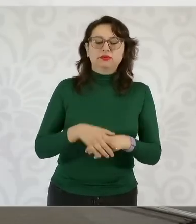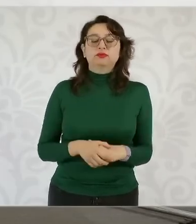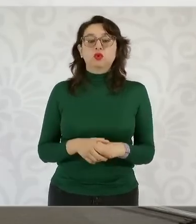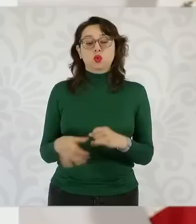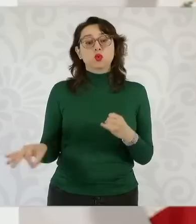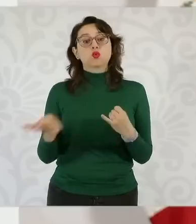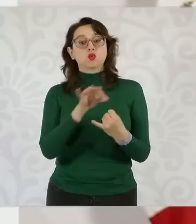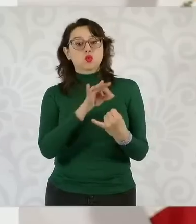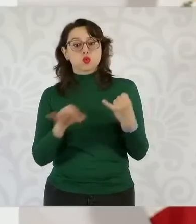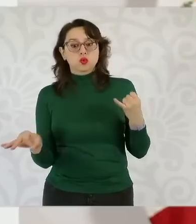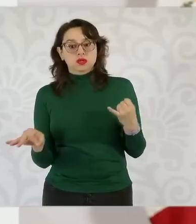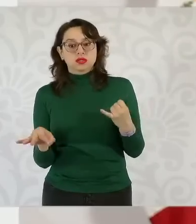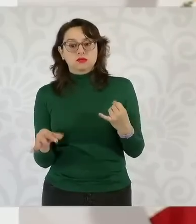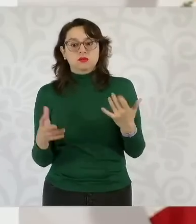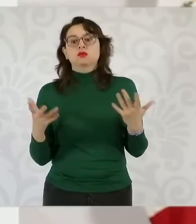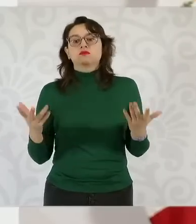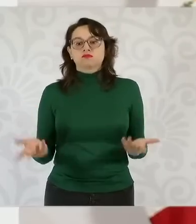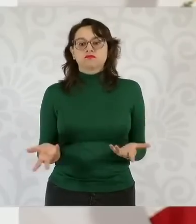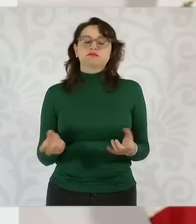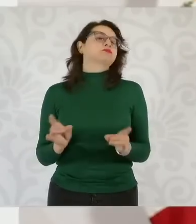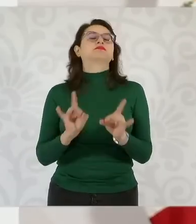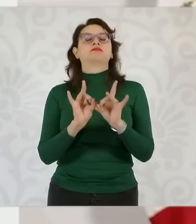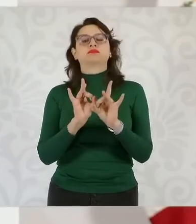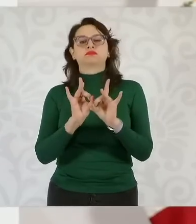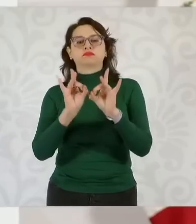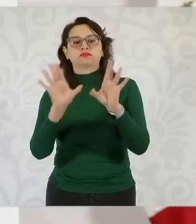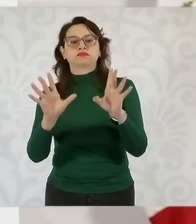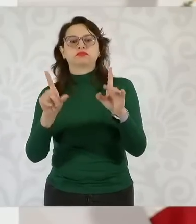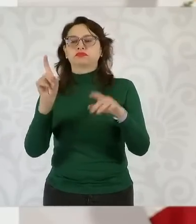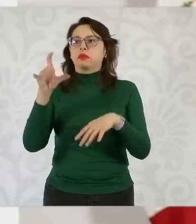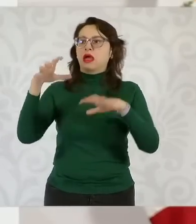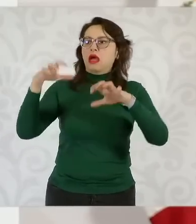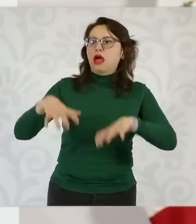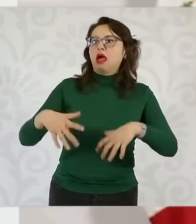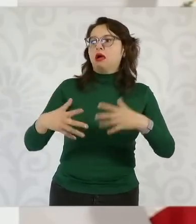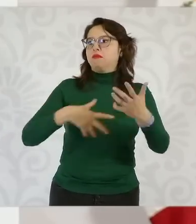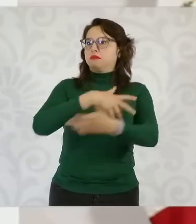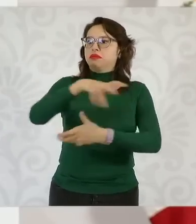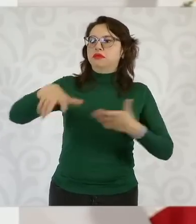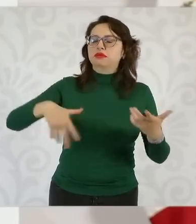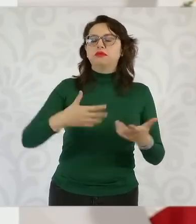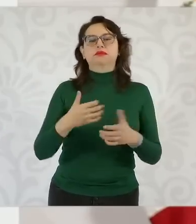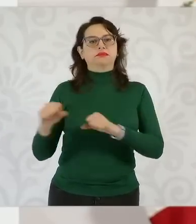en momentos críticos cuando ocurren desastres naturales esto lo hacemos en todo Norteamérica